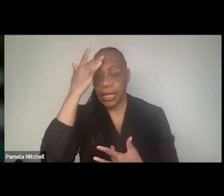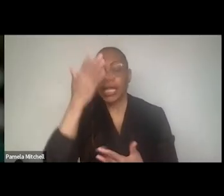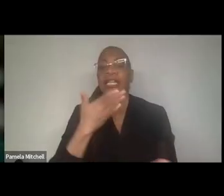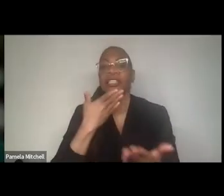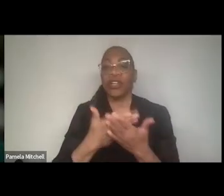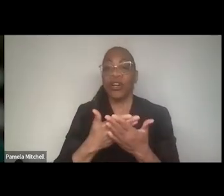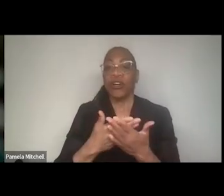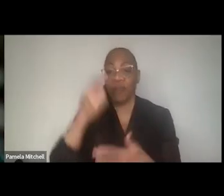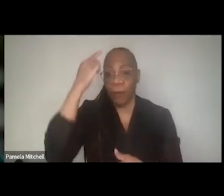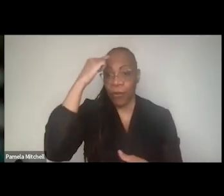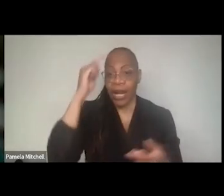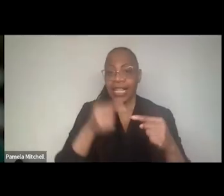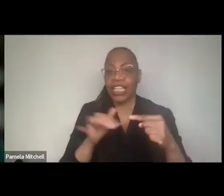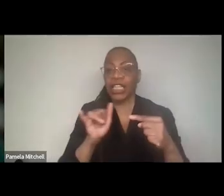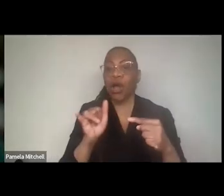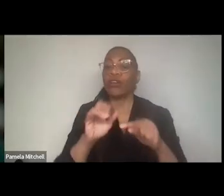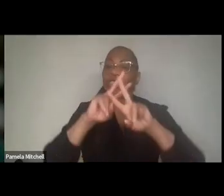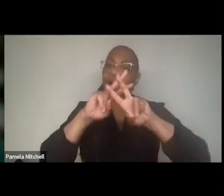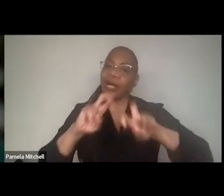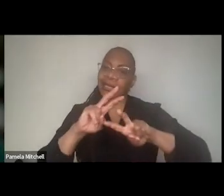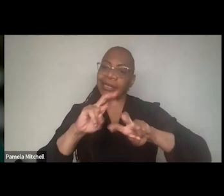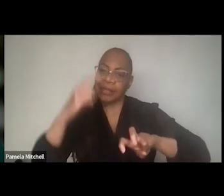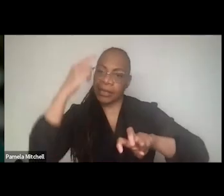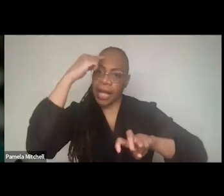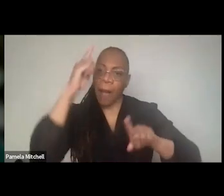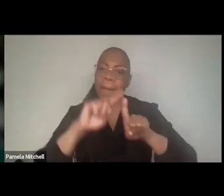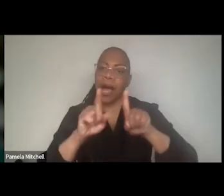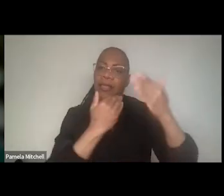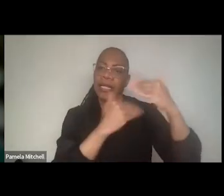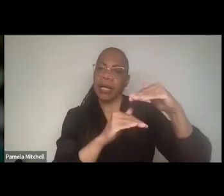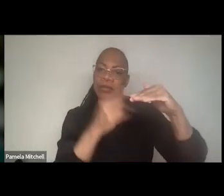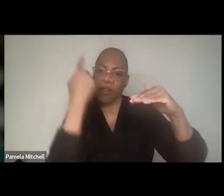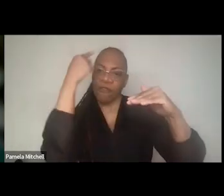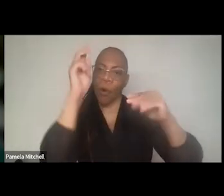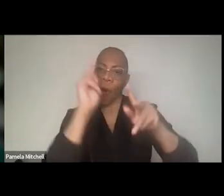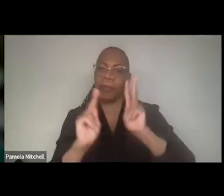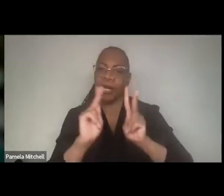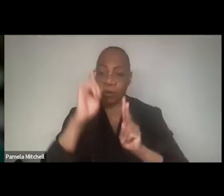y evaluar la cognición. Pero existen limitaciones para las personas con lesiones cerebrales como lo existen para otros.